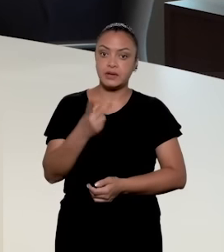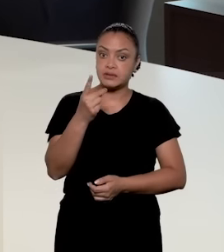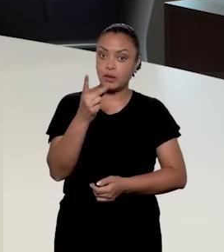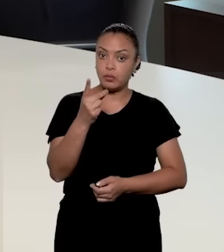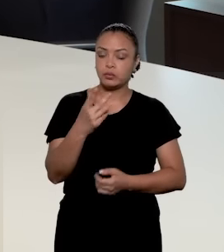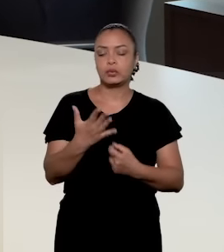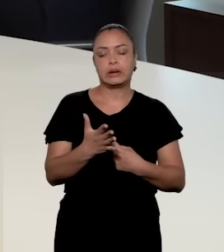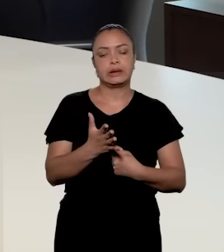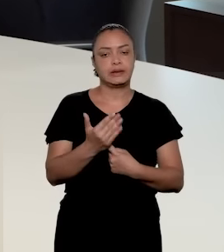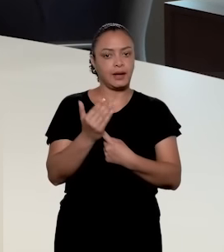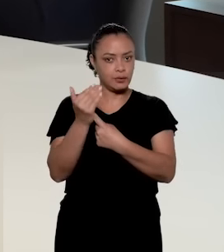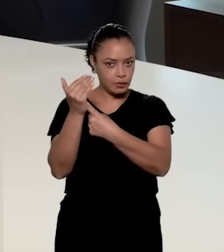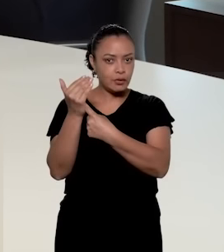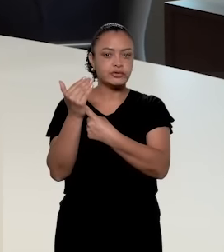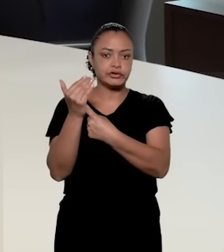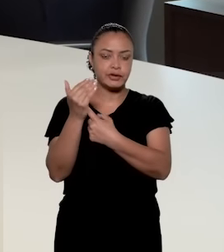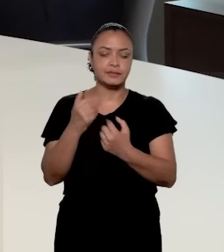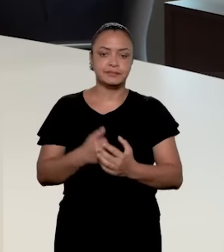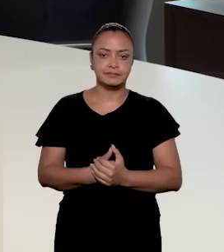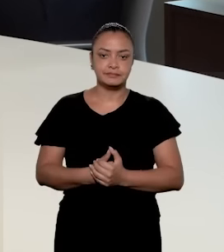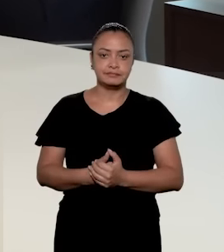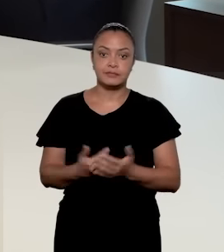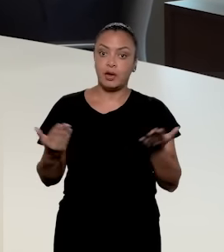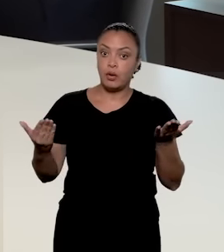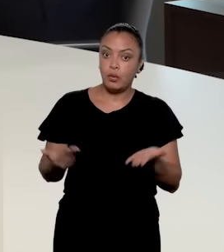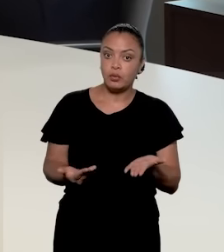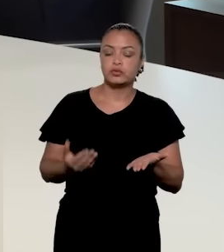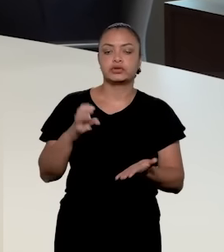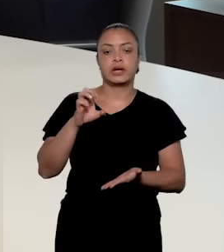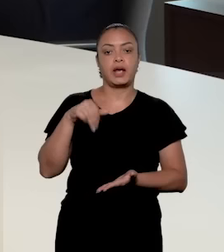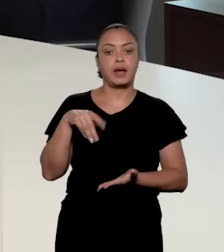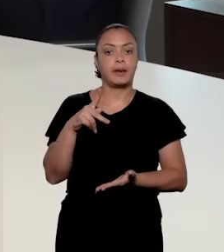Segunda coisa, tecnologia, tem que continuar investindo em tecnologia. Hoje, nós